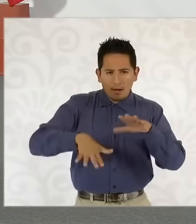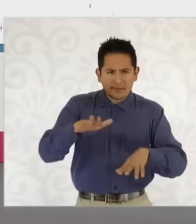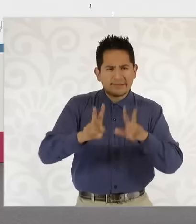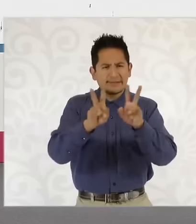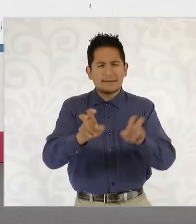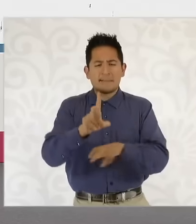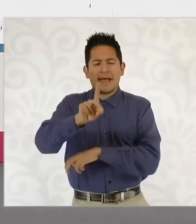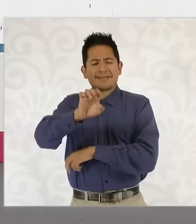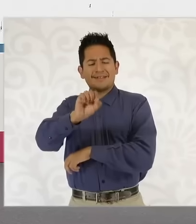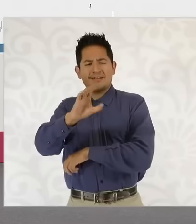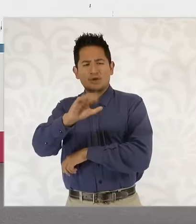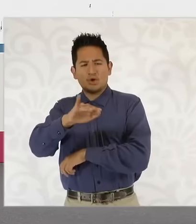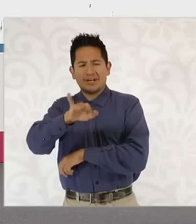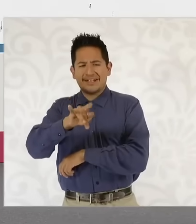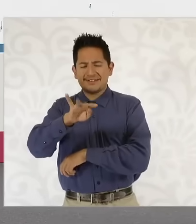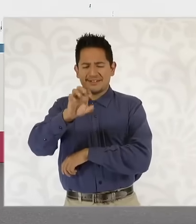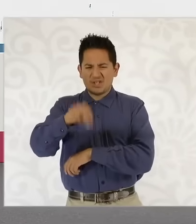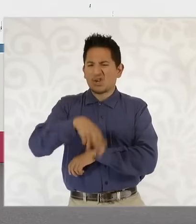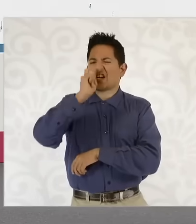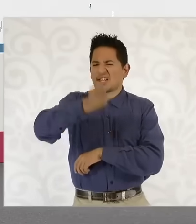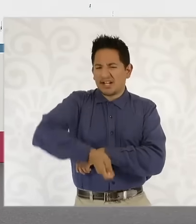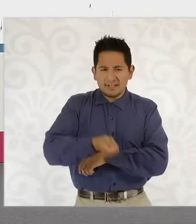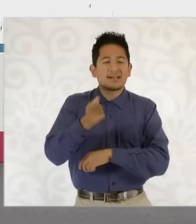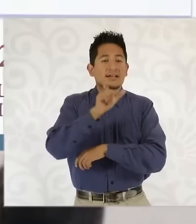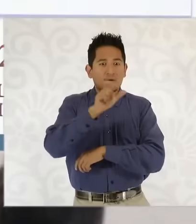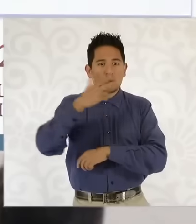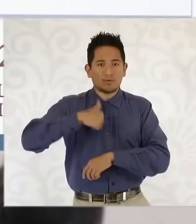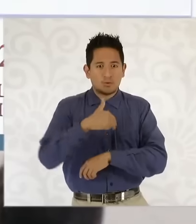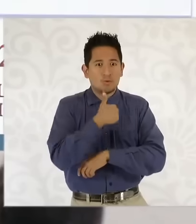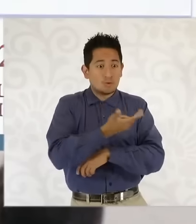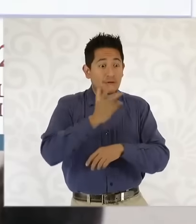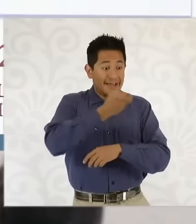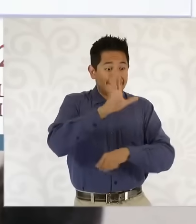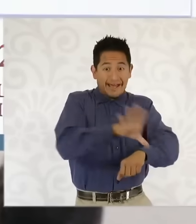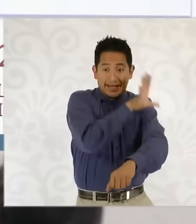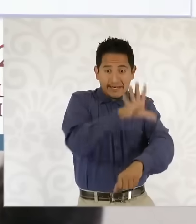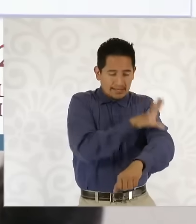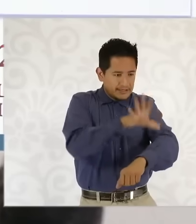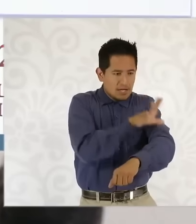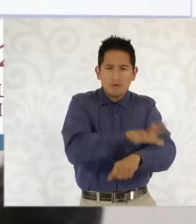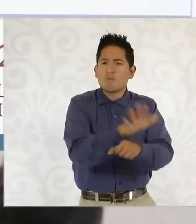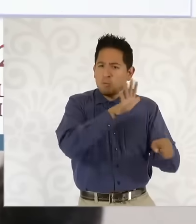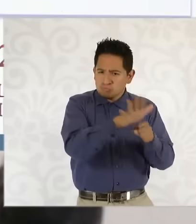de transporte, a la capacidad de poder llevar la energía que ya comentamos que tenemos en su